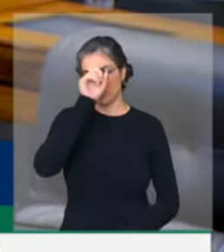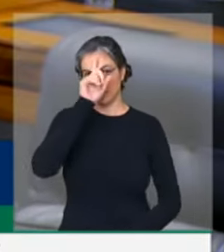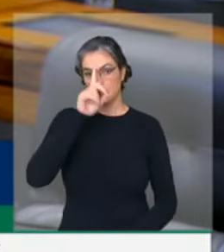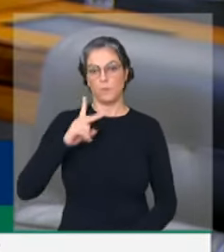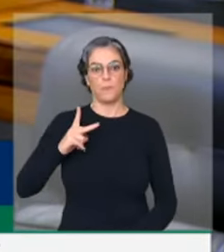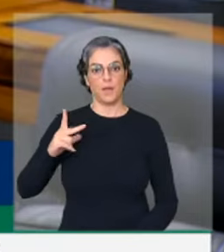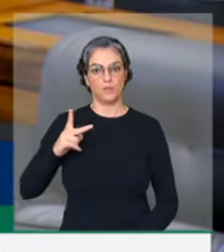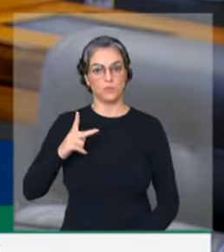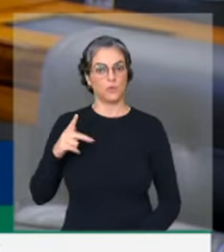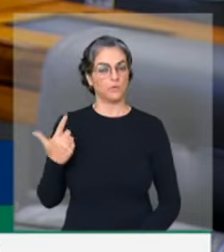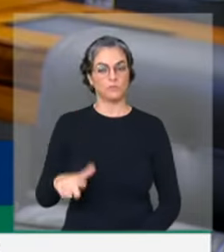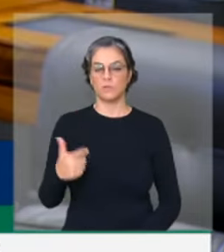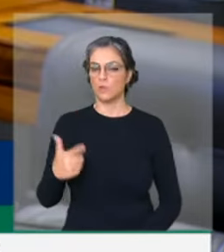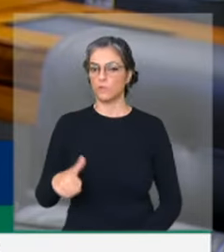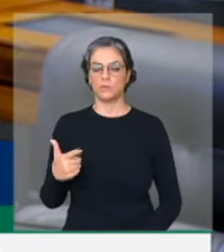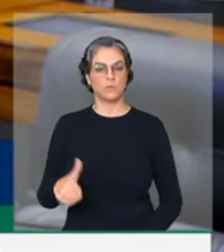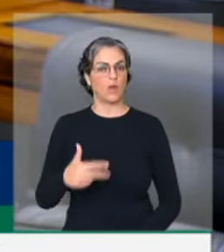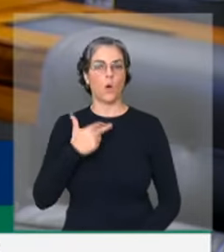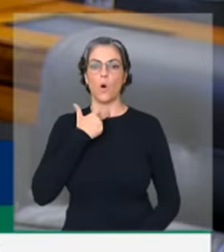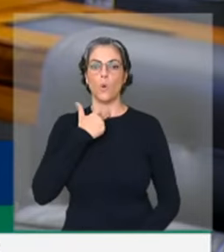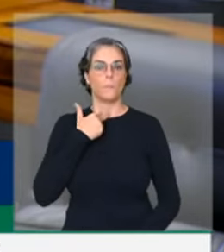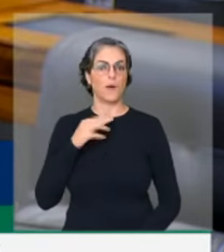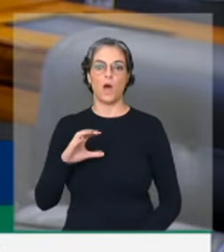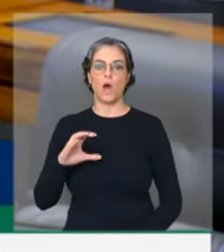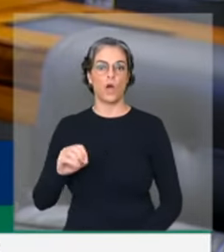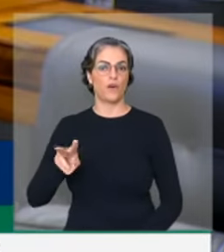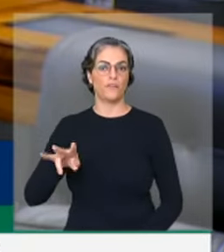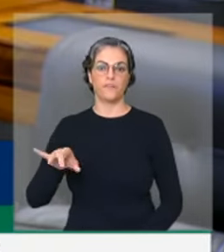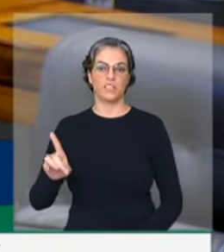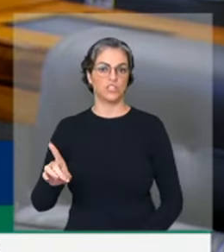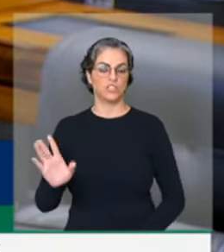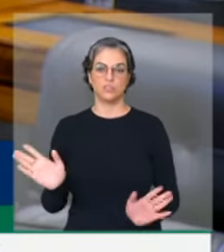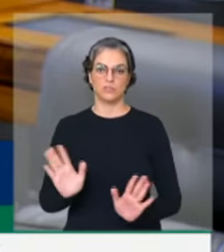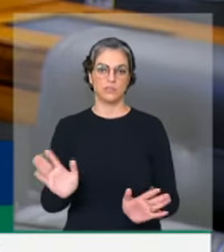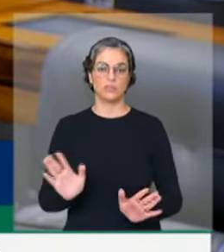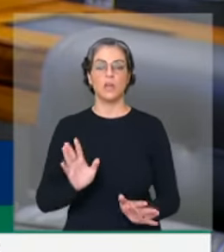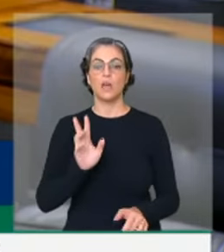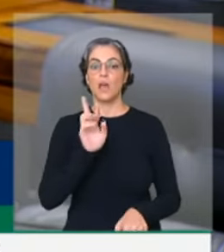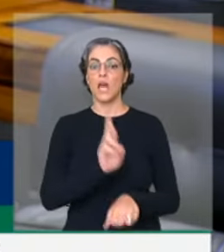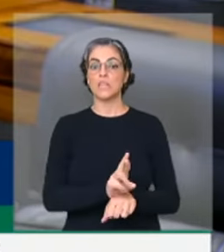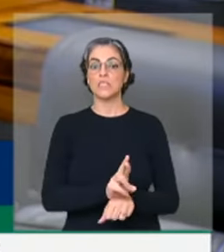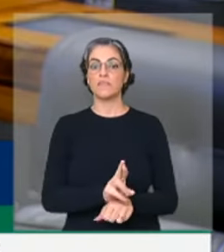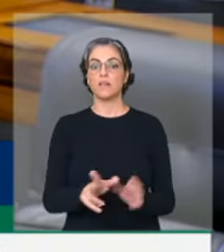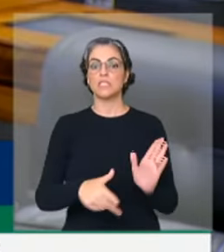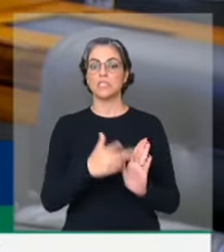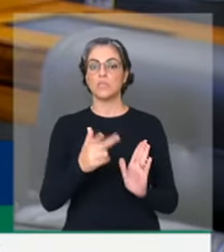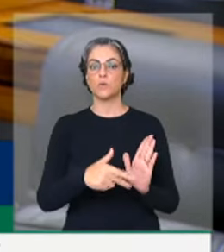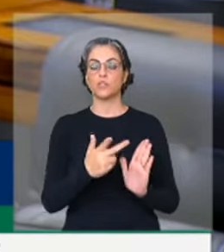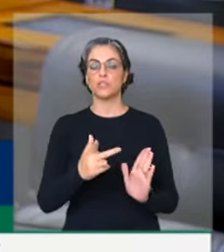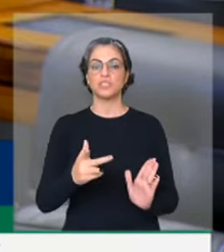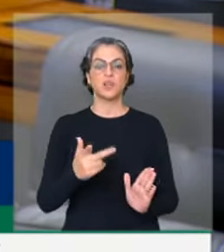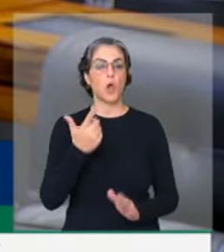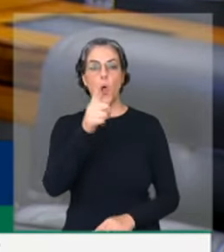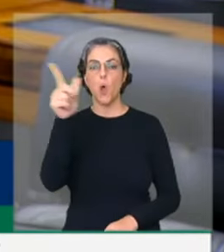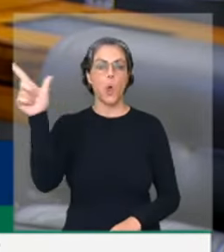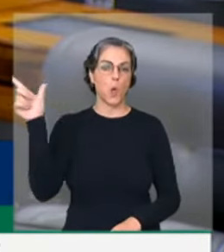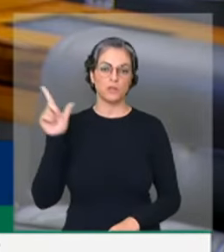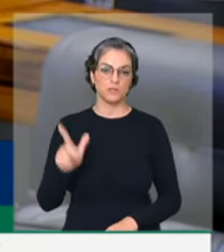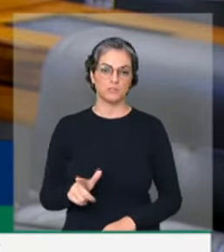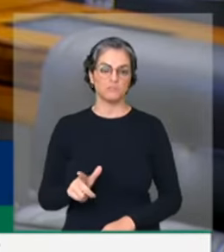OCUPADOS PELO COVID. ESTÃO RESERVADOS PARA CIRURGIAS ELETIVAS E OUTROS AGRAVOS. A NOSSA ESTIMATIVA.... QUE PELO MENOS 25% DESSES LEITOS POSSAM